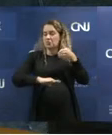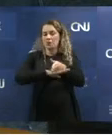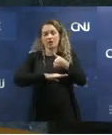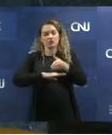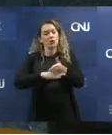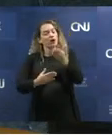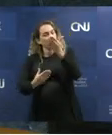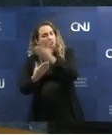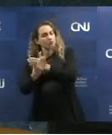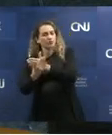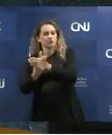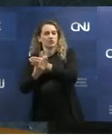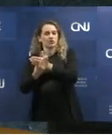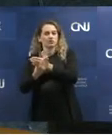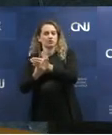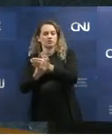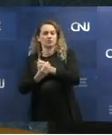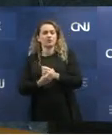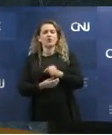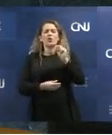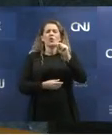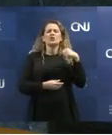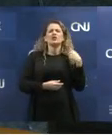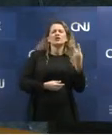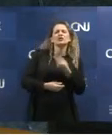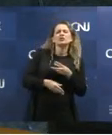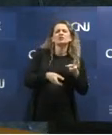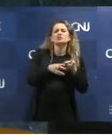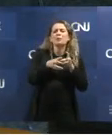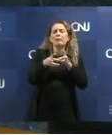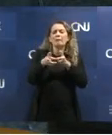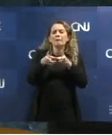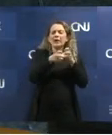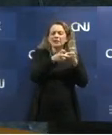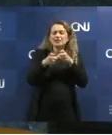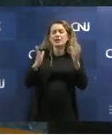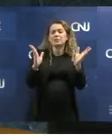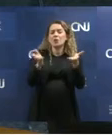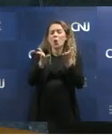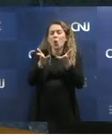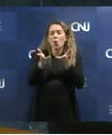Então, o que a gente percebe hoje nesses julgamentos que nós estamos enfrentando no CNJ